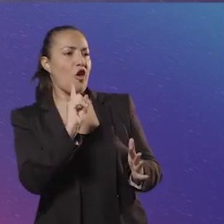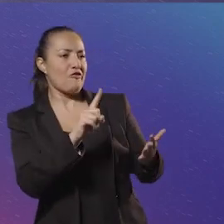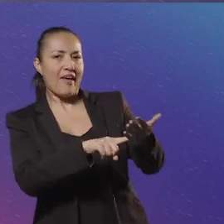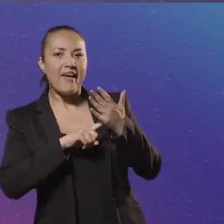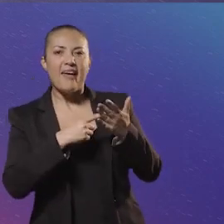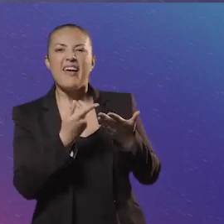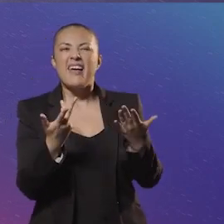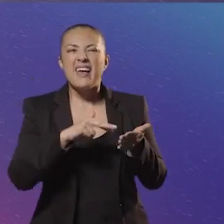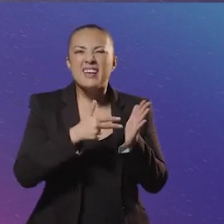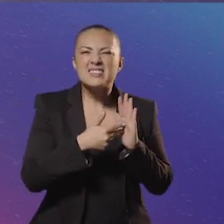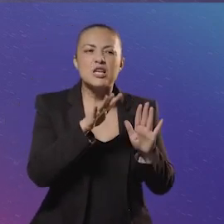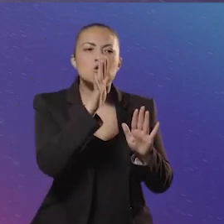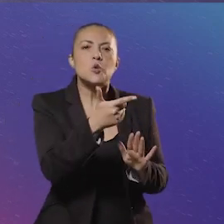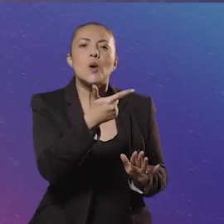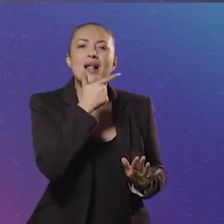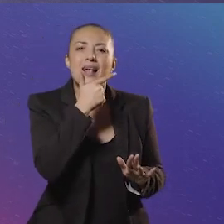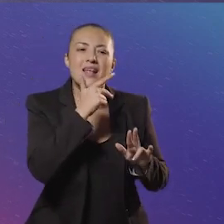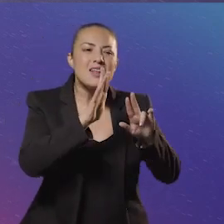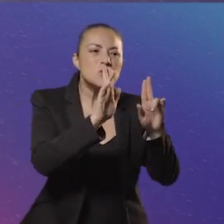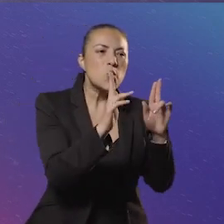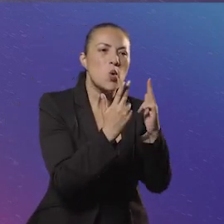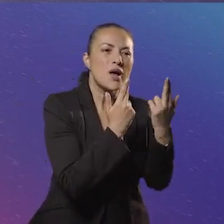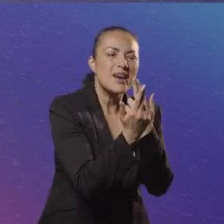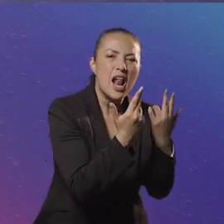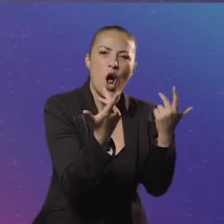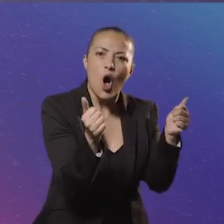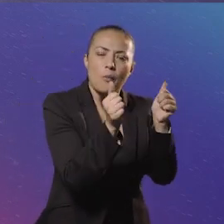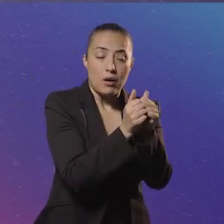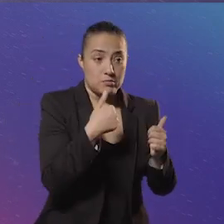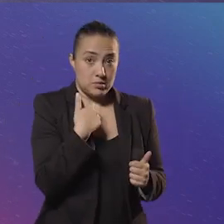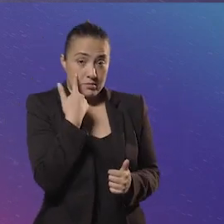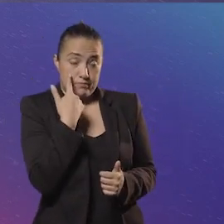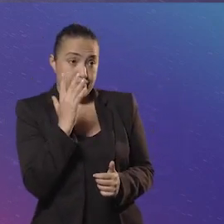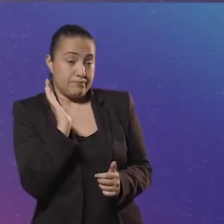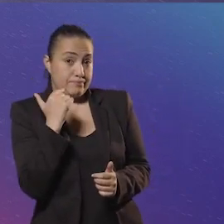implican las relaciones lésbicas, que además a mí me parece muy importante